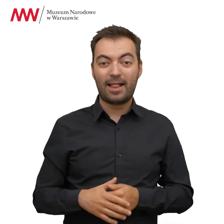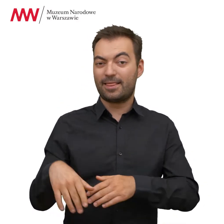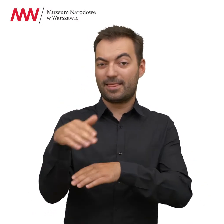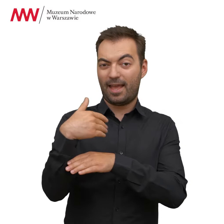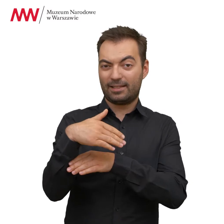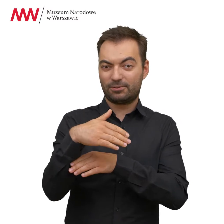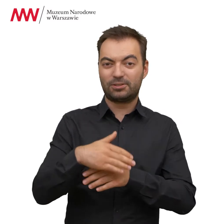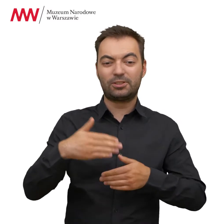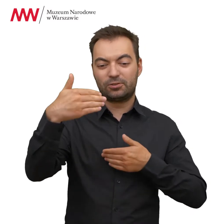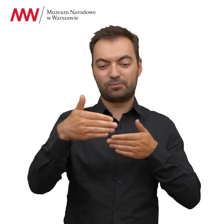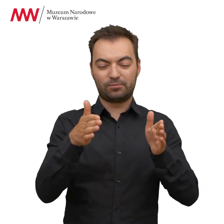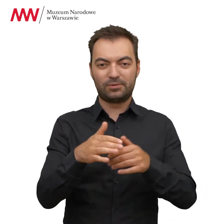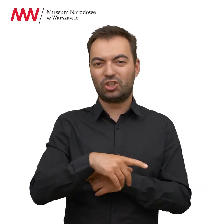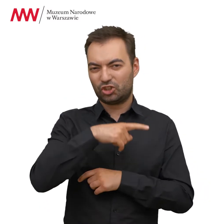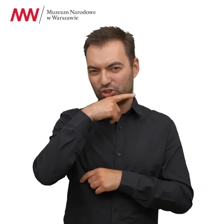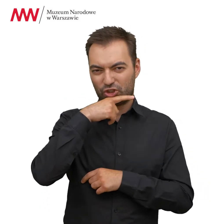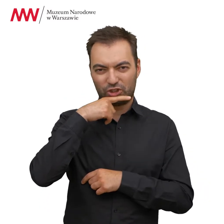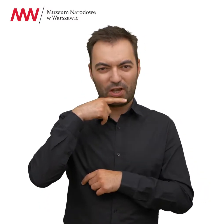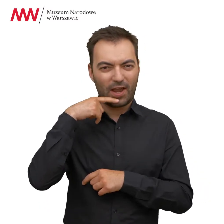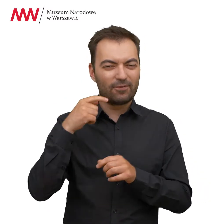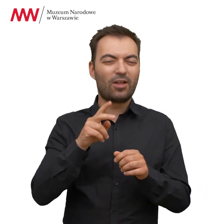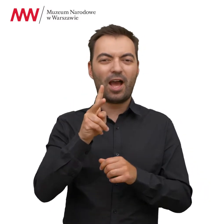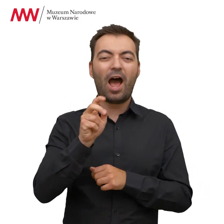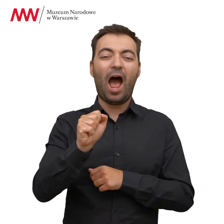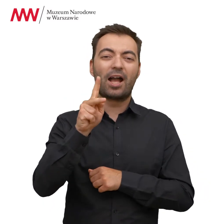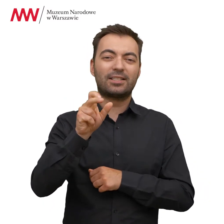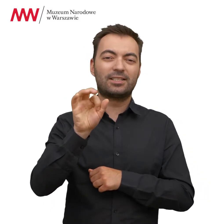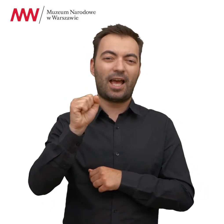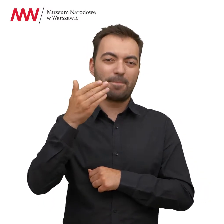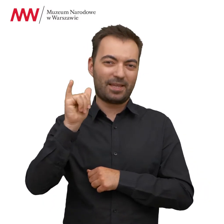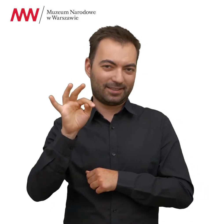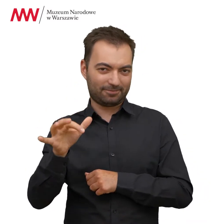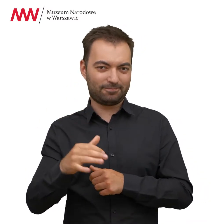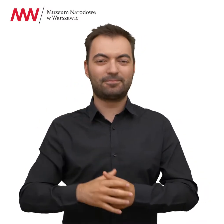a na zewnątrz moje ścianki zdobi czerwony aksamit.